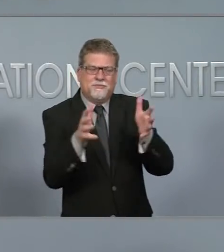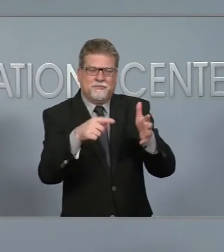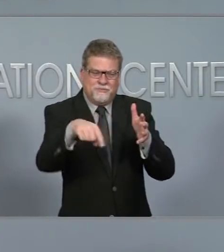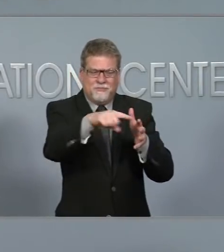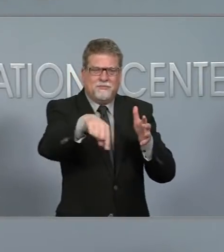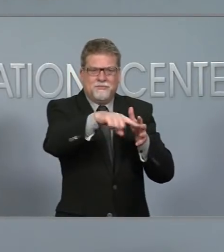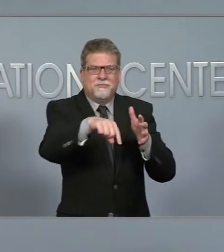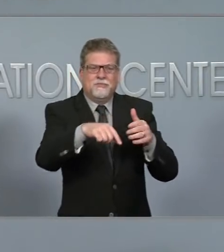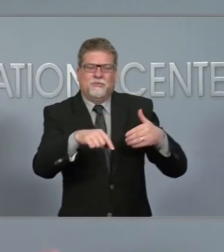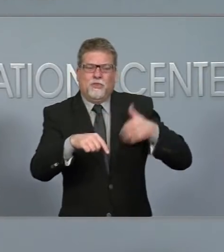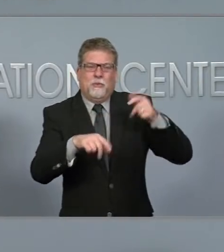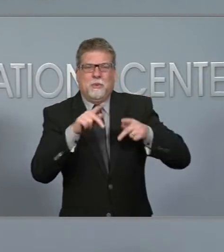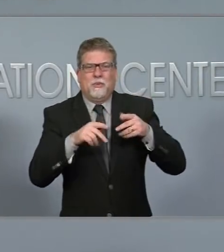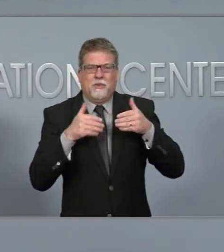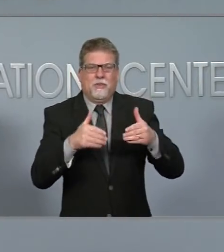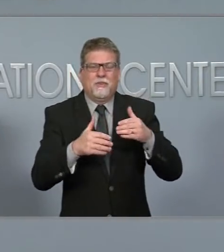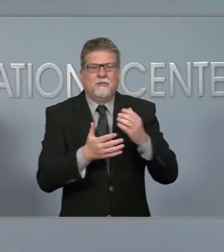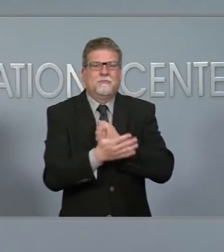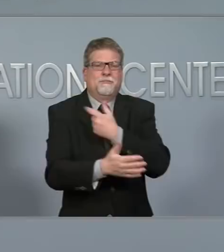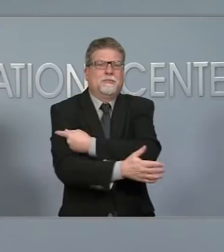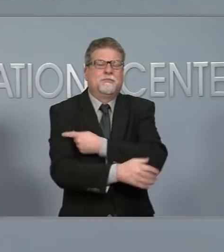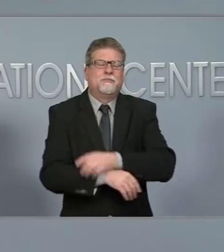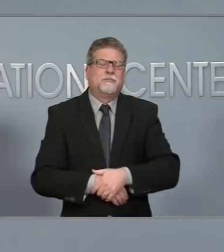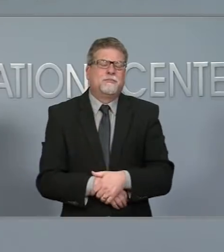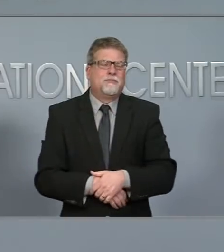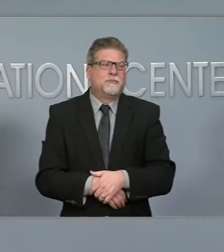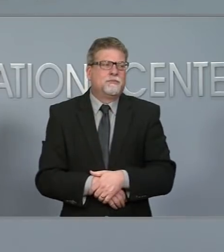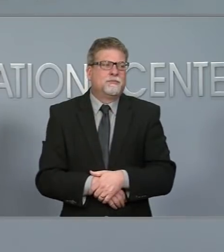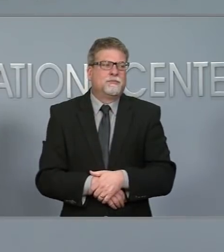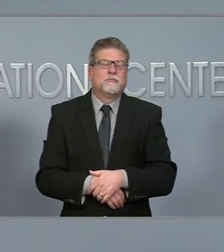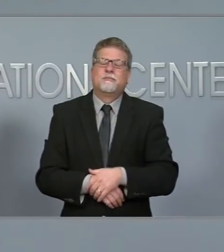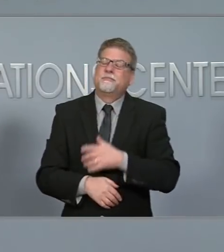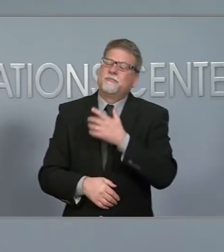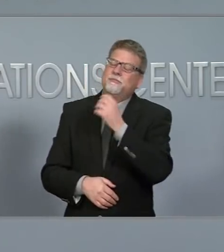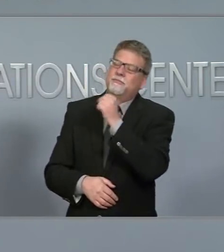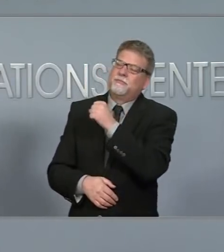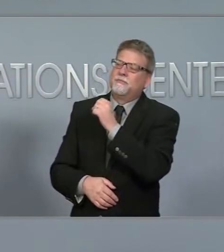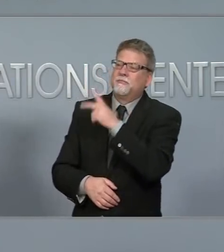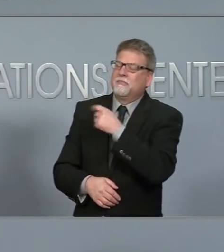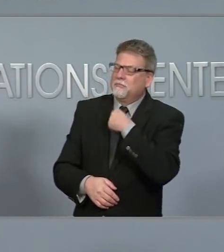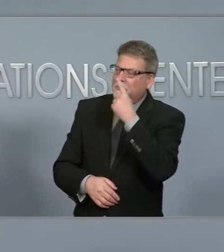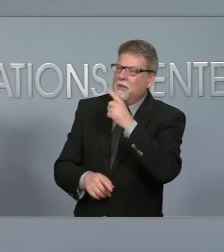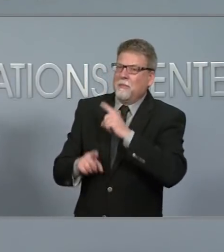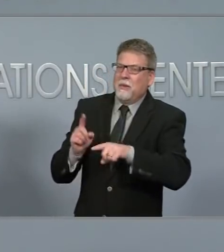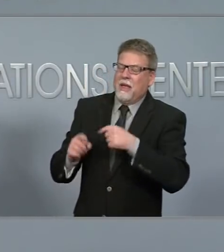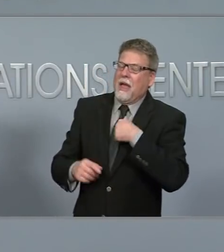en un posteriormente en el proceso cuando se aprobaron las vacunas para los niños menores.